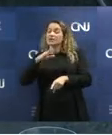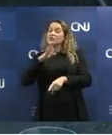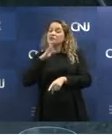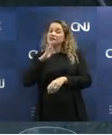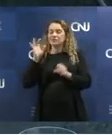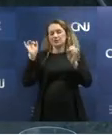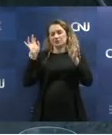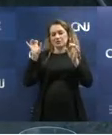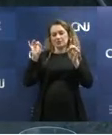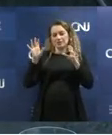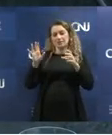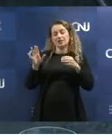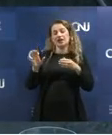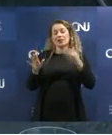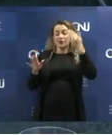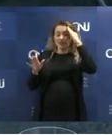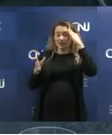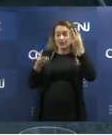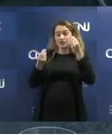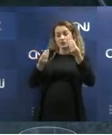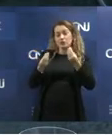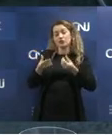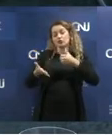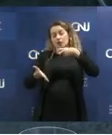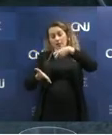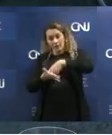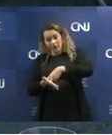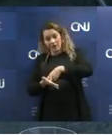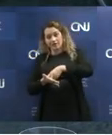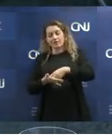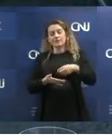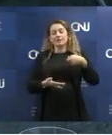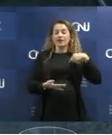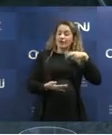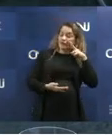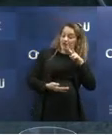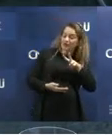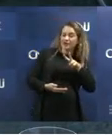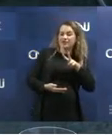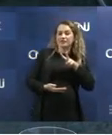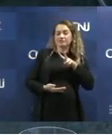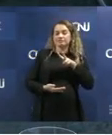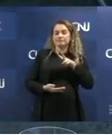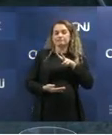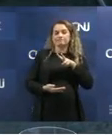Então, é um conhecimento que não, eu veria, assim como com bastante lástima, ter que retirar um